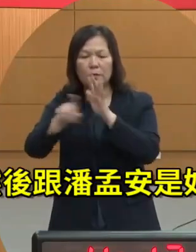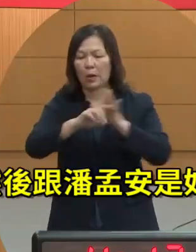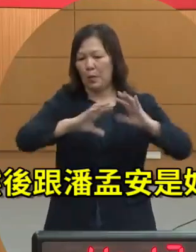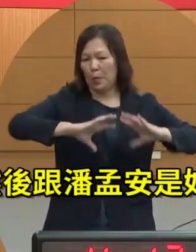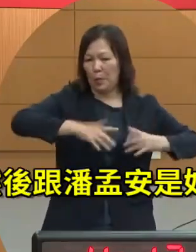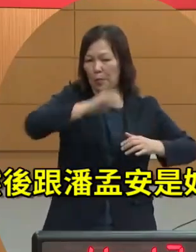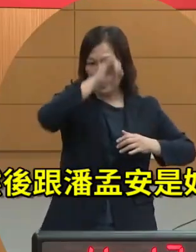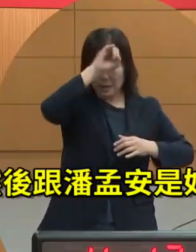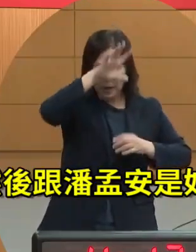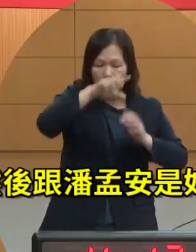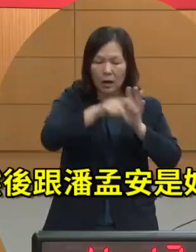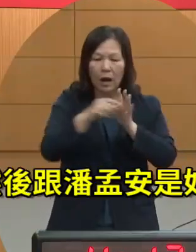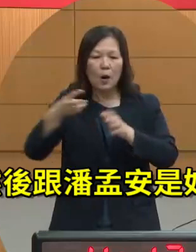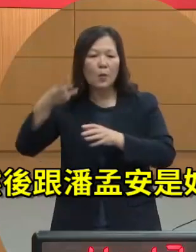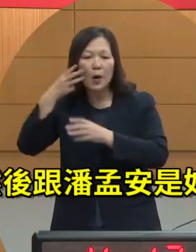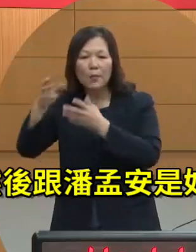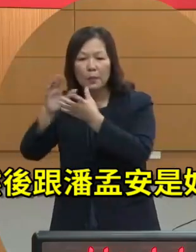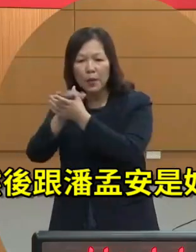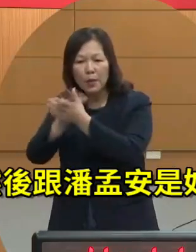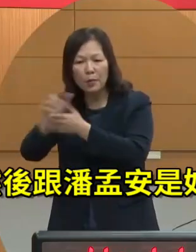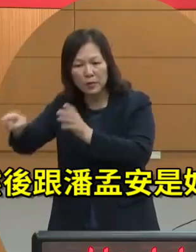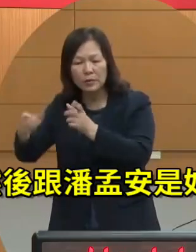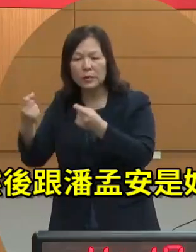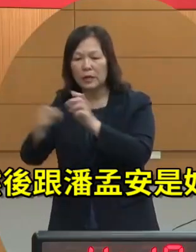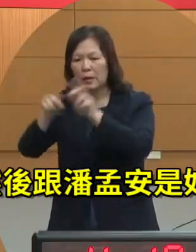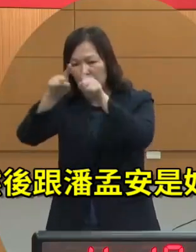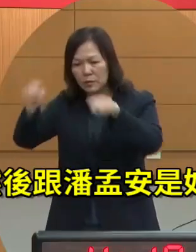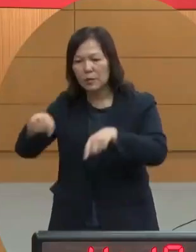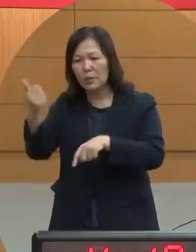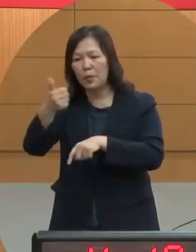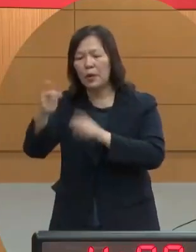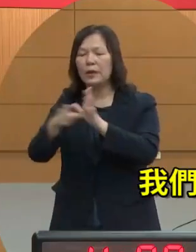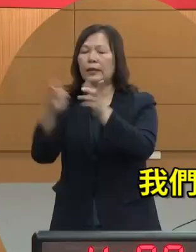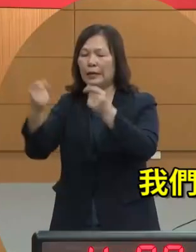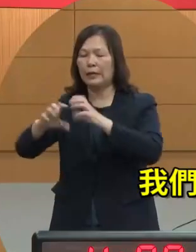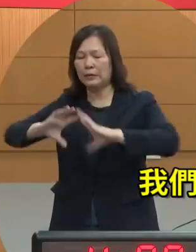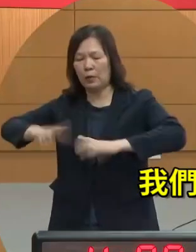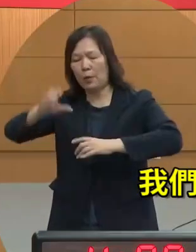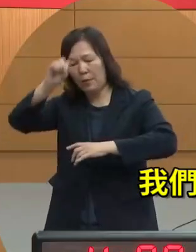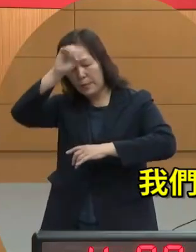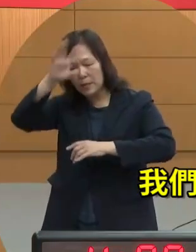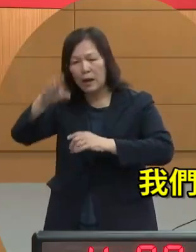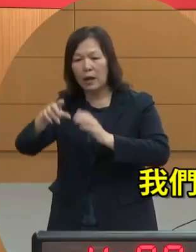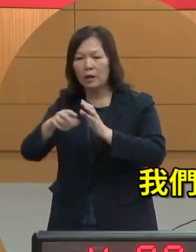然後跟潘孟安是好朋友的那個人 是周典論也是國民黨 我們根本就沒有所謂的藍綠